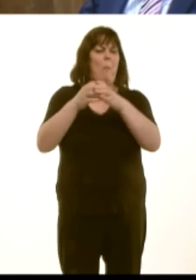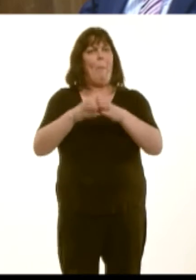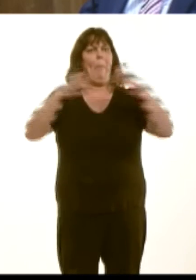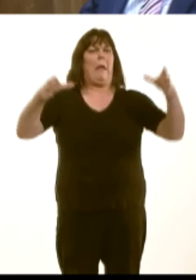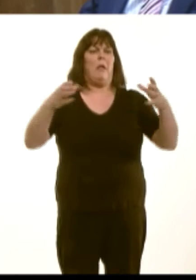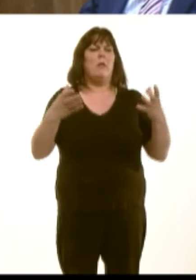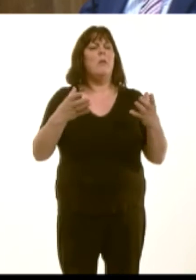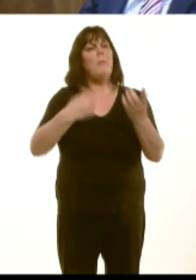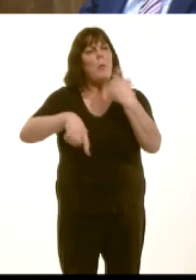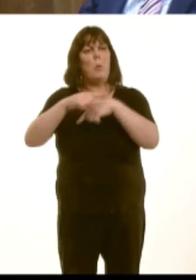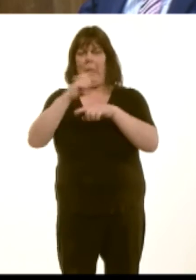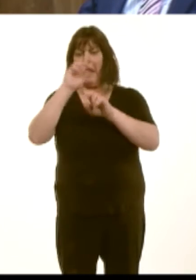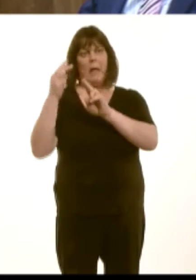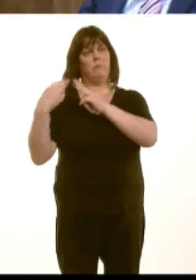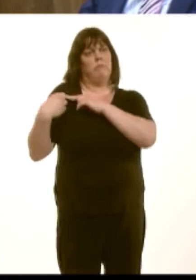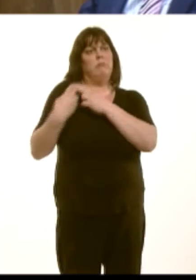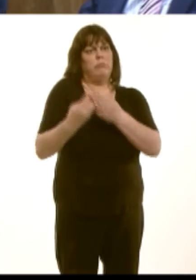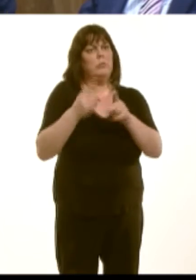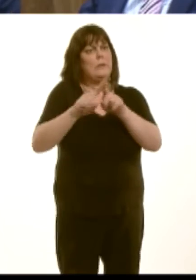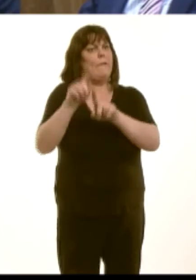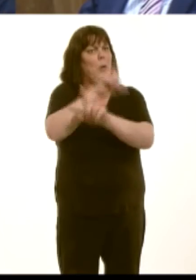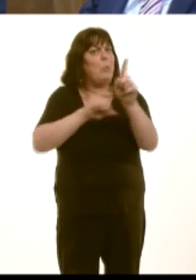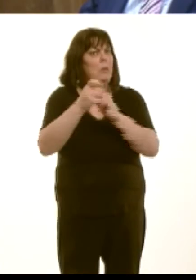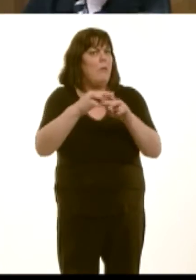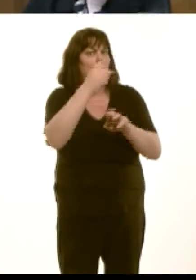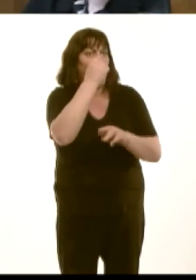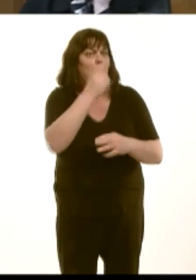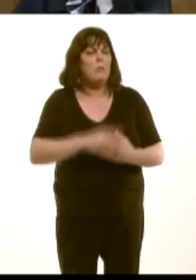i lawr i gymunedau, lle maeín bosibl i wneud hynny. Sandy Mewies: 2.